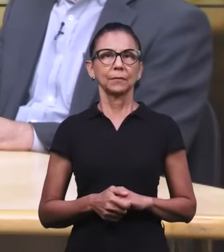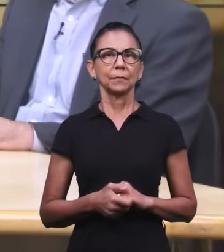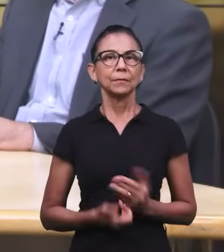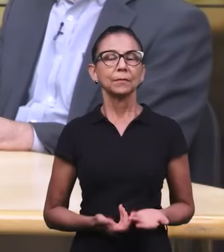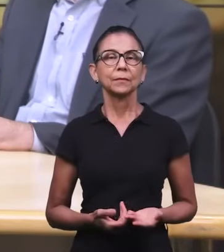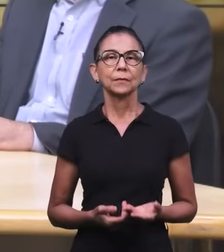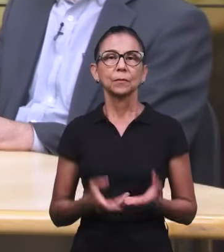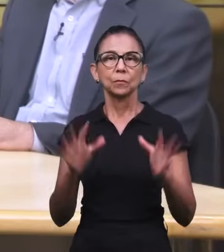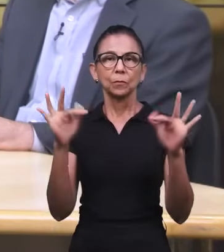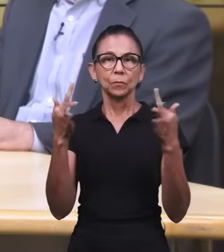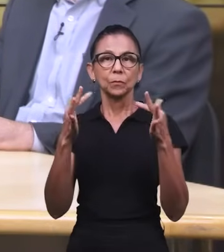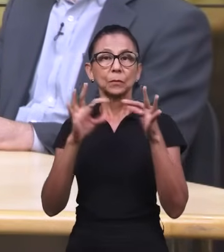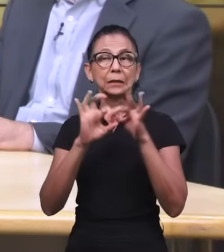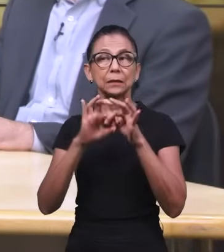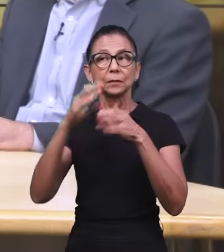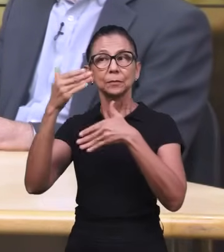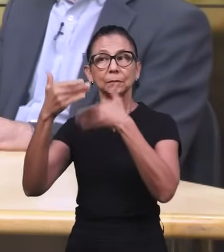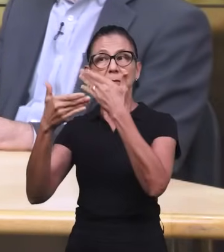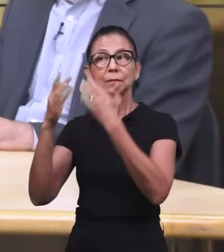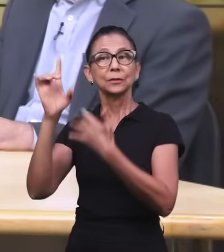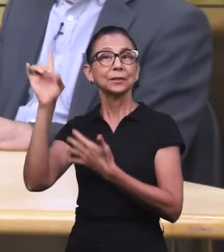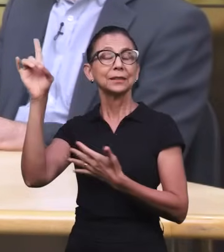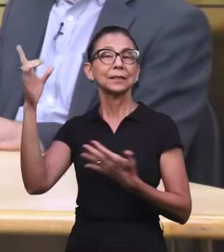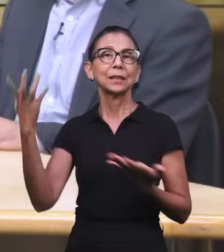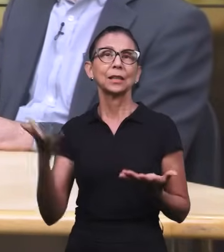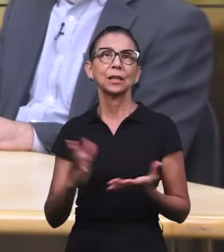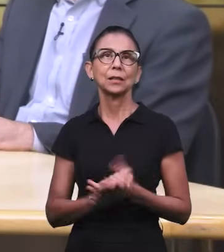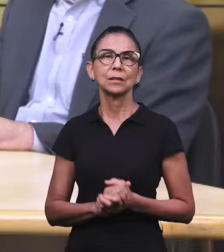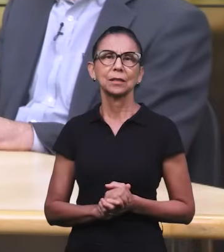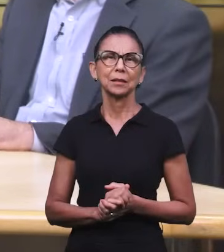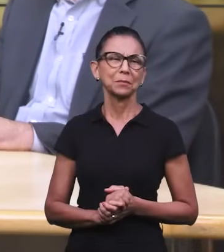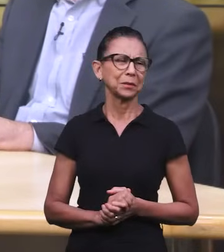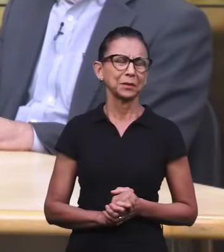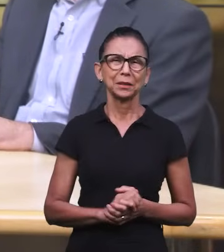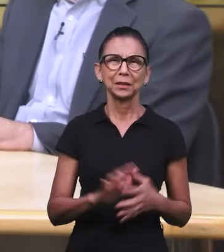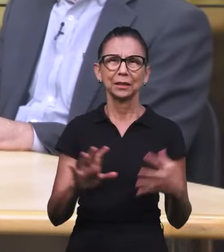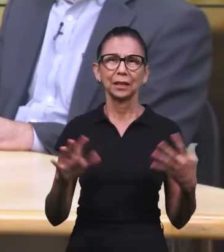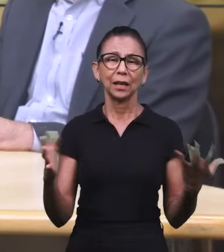de Deus agora você imagina não é um comendo aqui outro almoçando ali tudo bem Tem circunstâncias